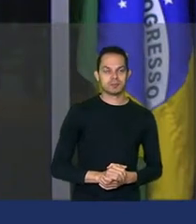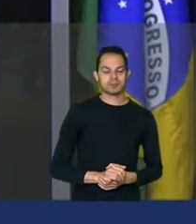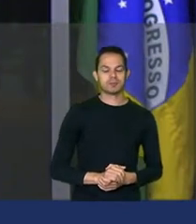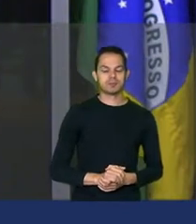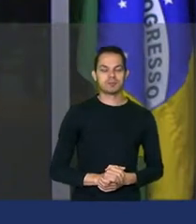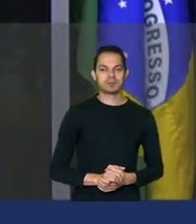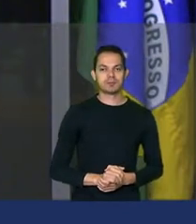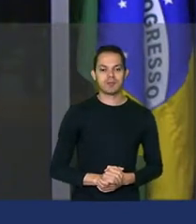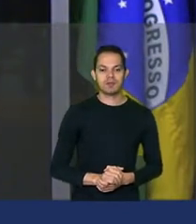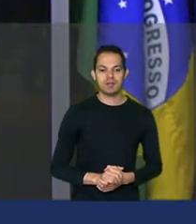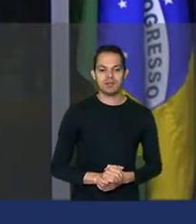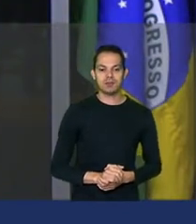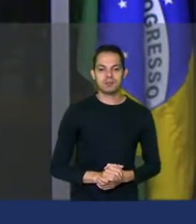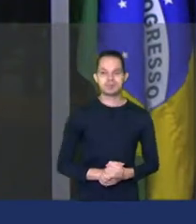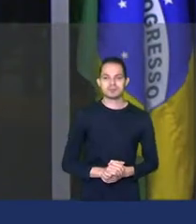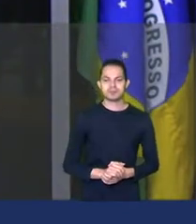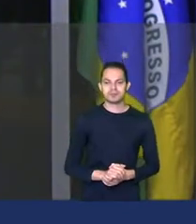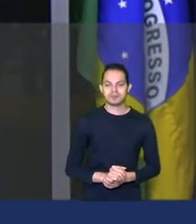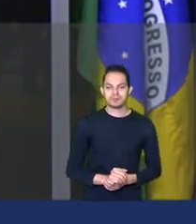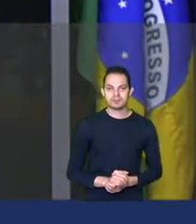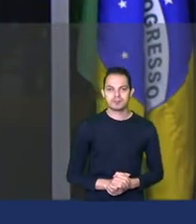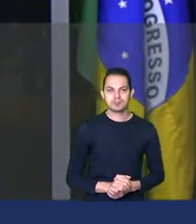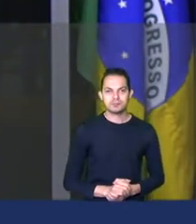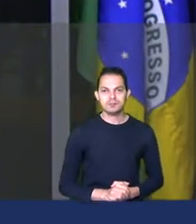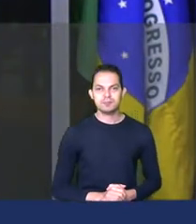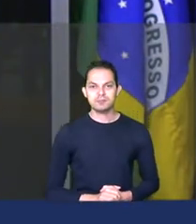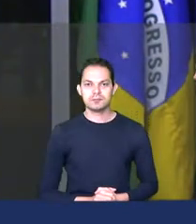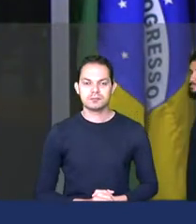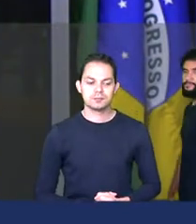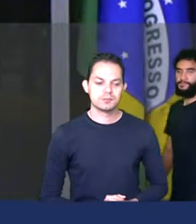DE RECURSOS PARA AS ENTIDADES FILANTRÓPICAS. NUM CASO POSITIVO AQUI, EU NÃO POSSO DEIXAR DE CITAR, ASSIM COMO